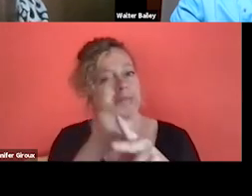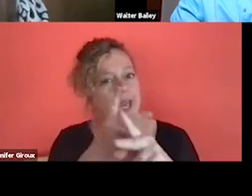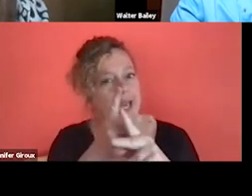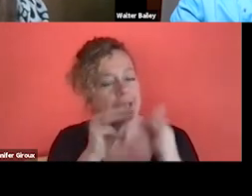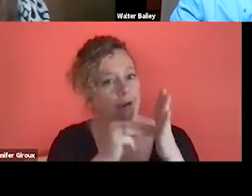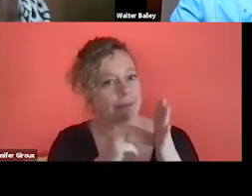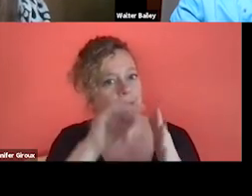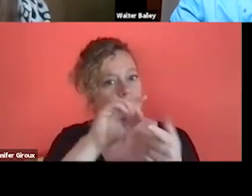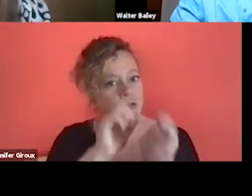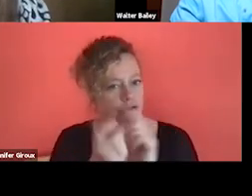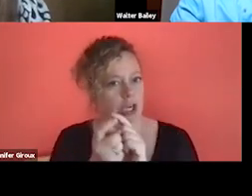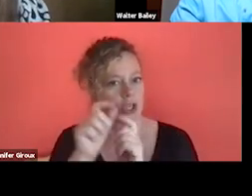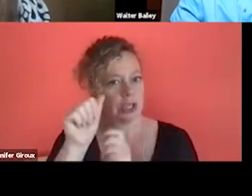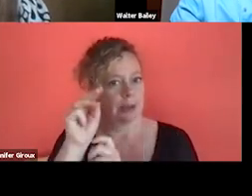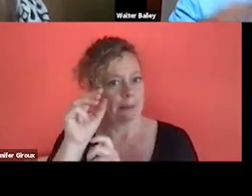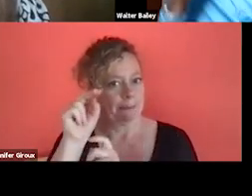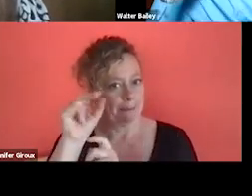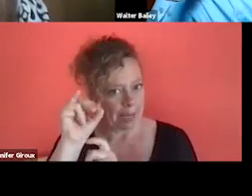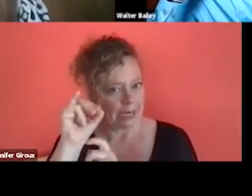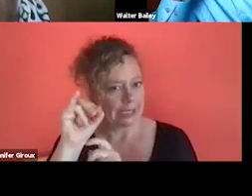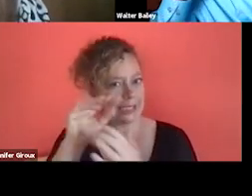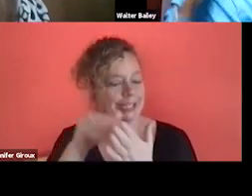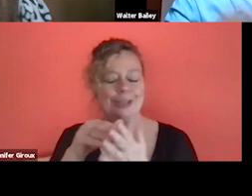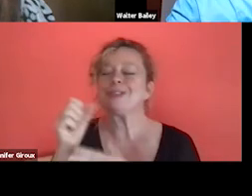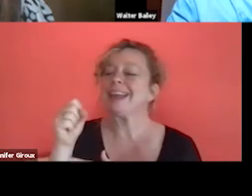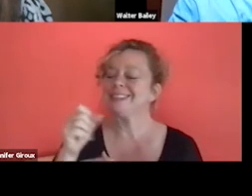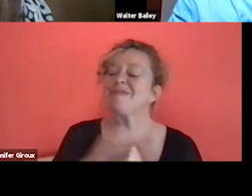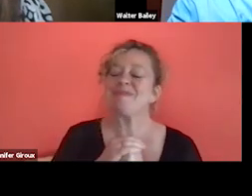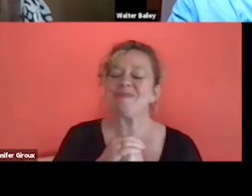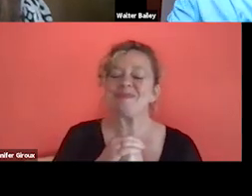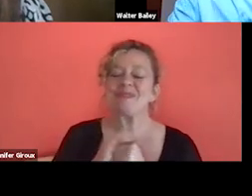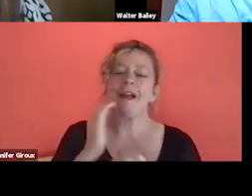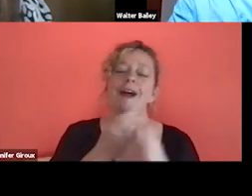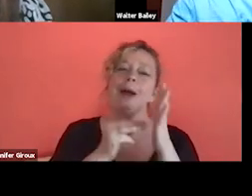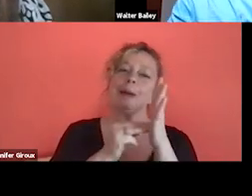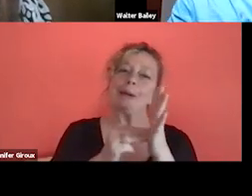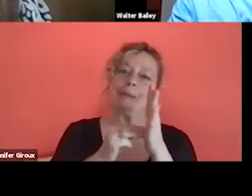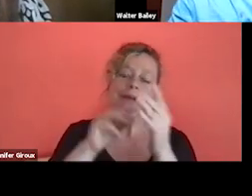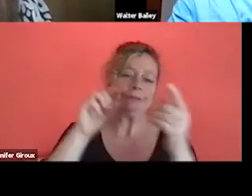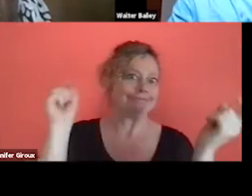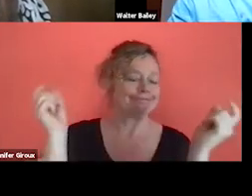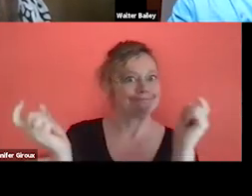en el Centro Imani. Sí, nuestro modelo cambió drásticamente.